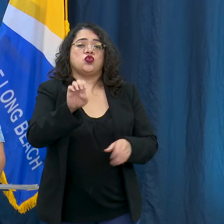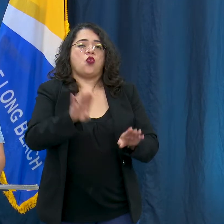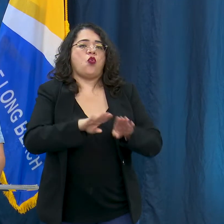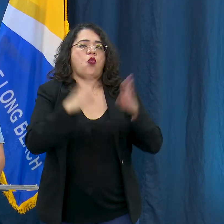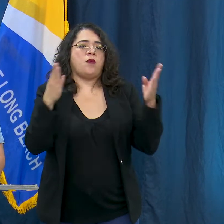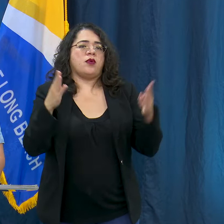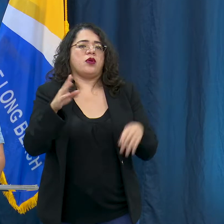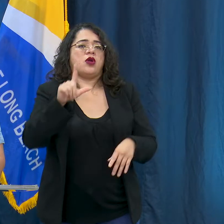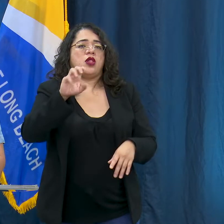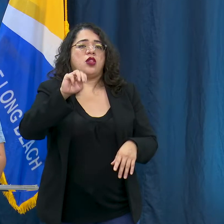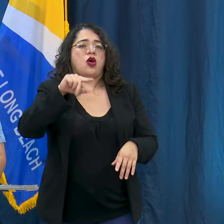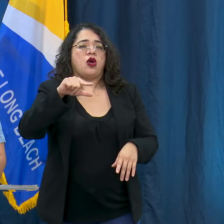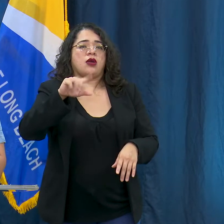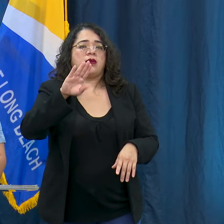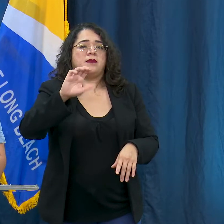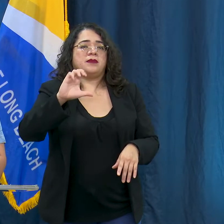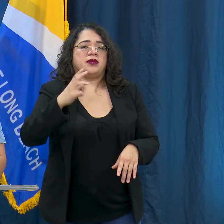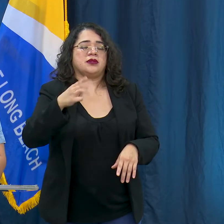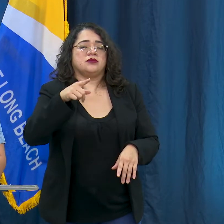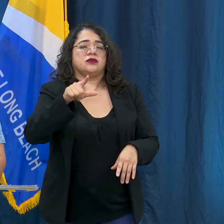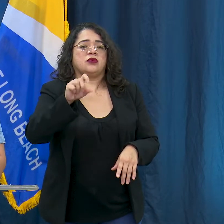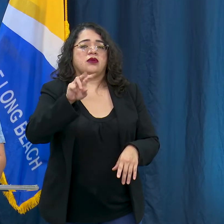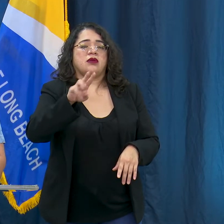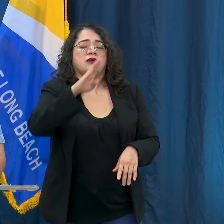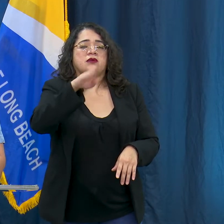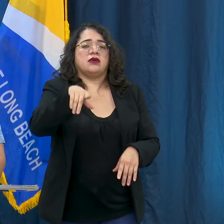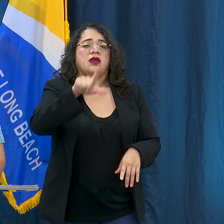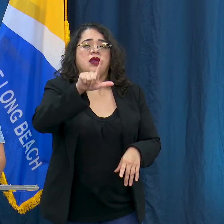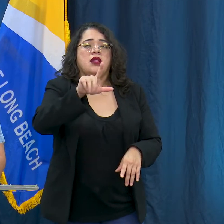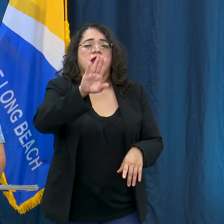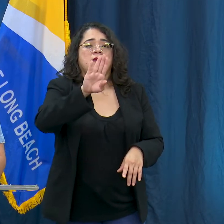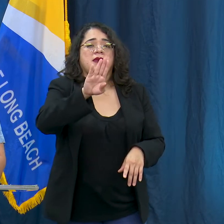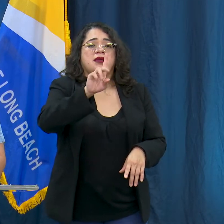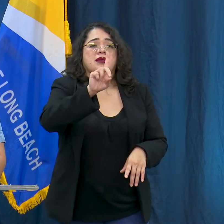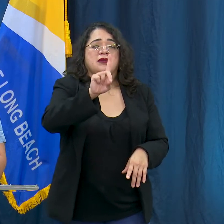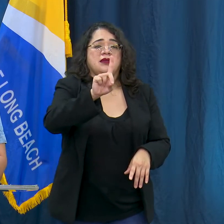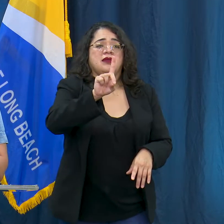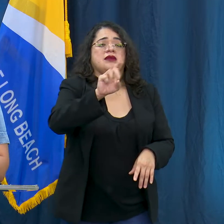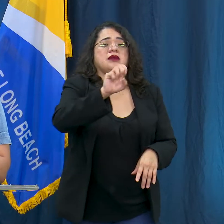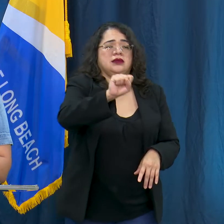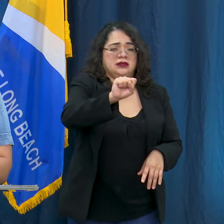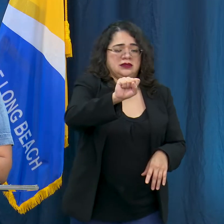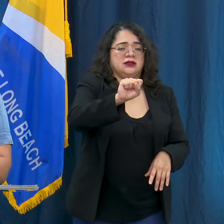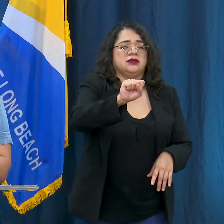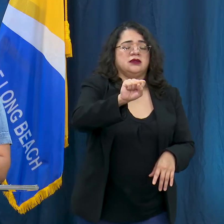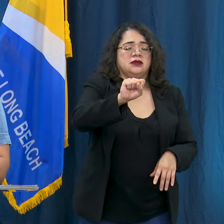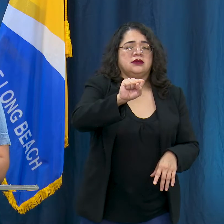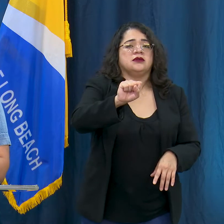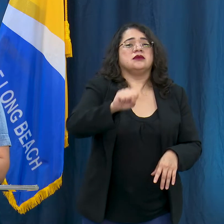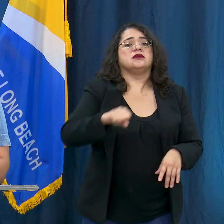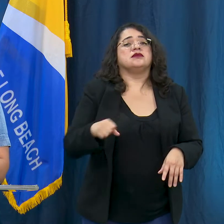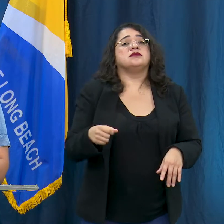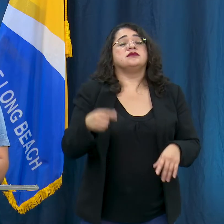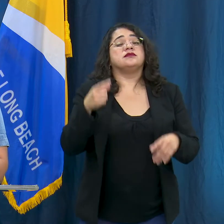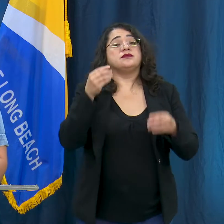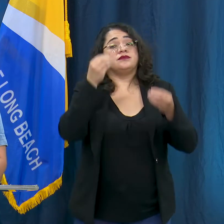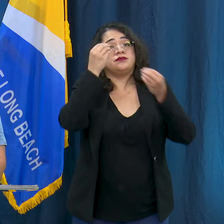Beach Punto Guevara diagonal eleve on Uno's informing sobre las heridas a loss